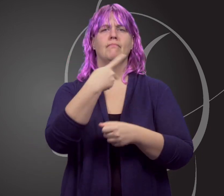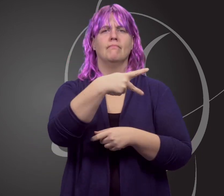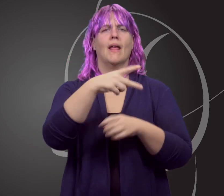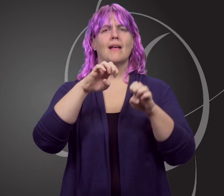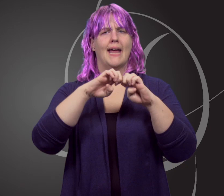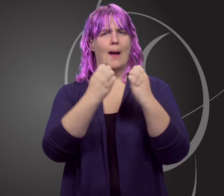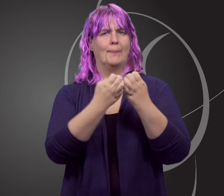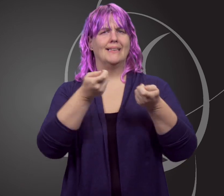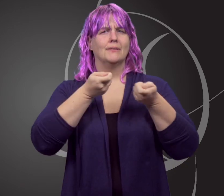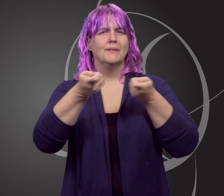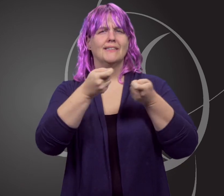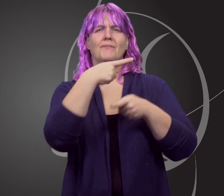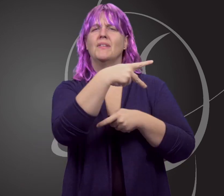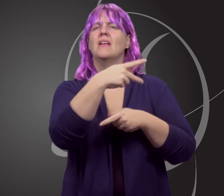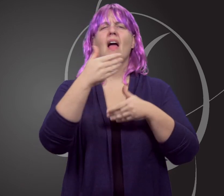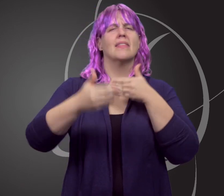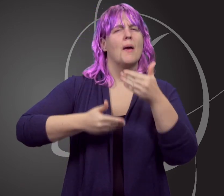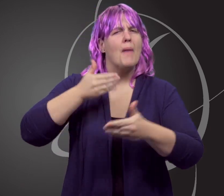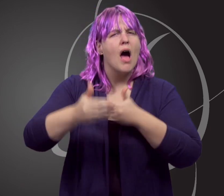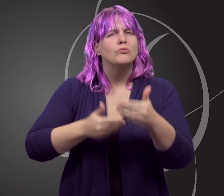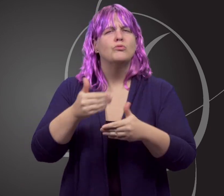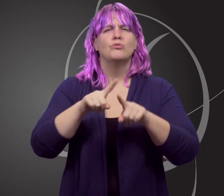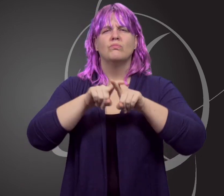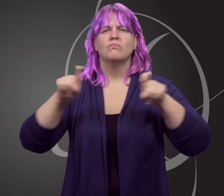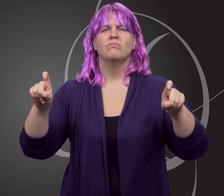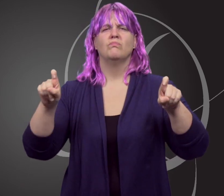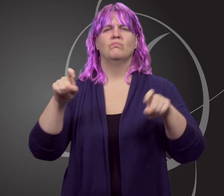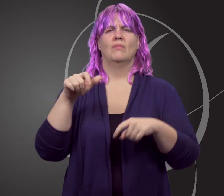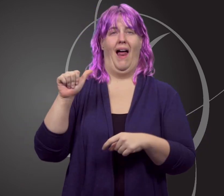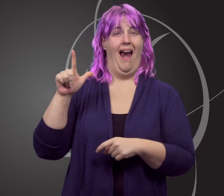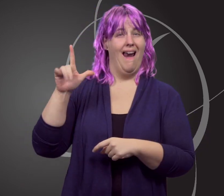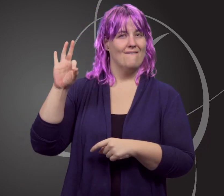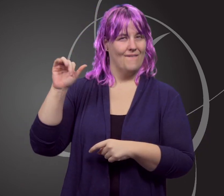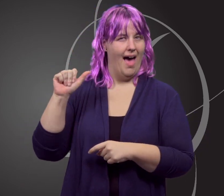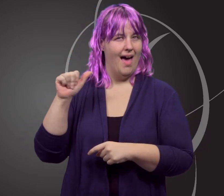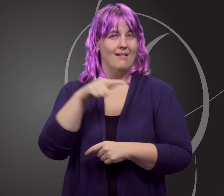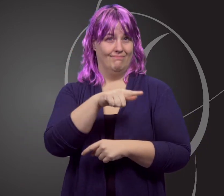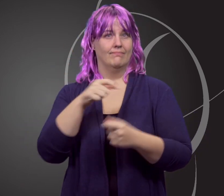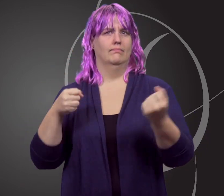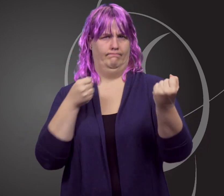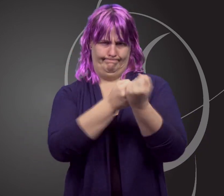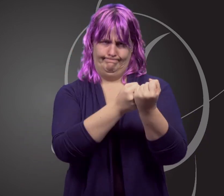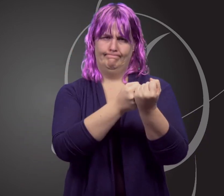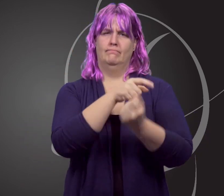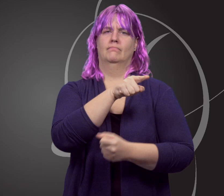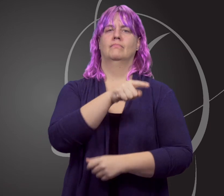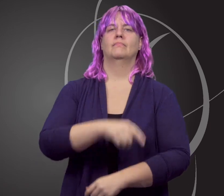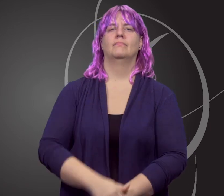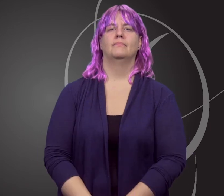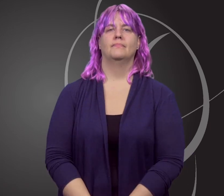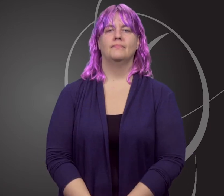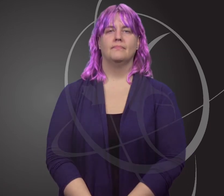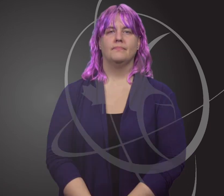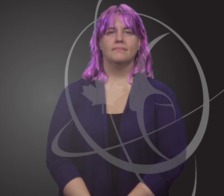l’équipe directrice dans le cadre de leurs démarches pour l’ALFA.